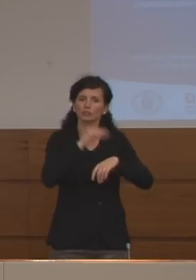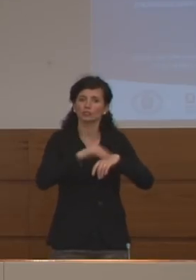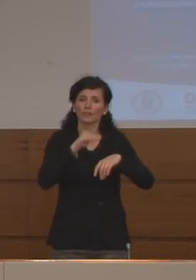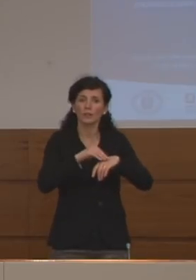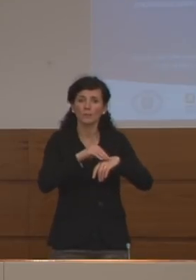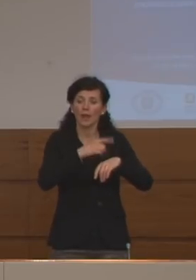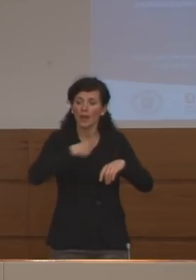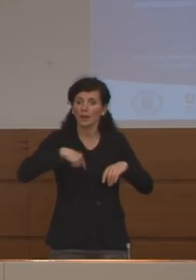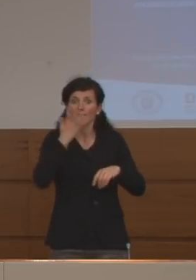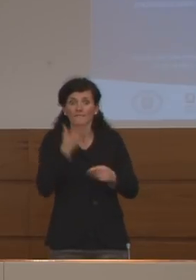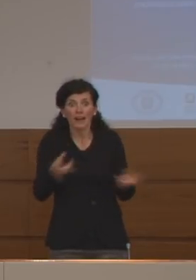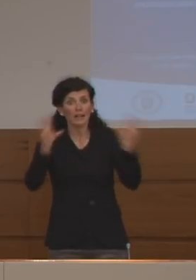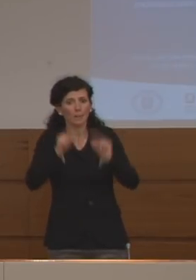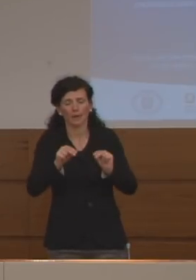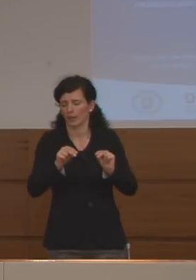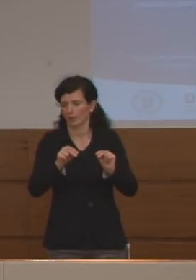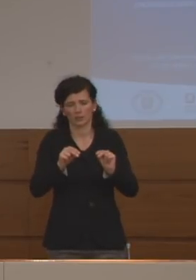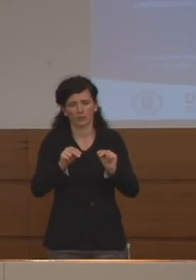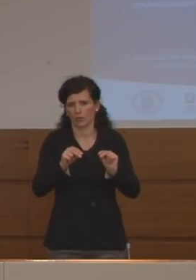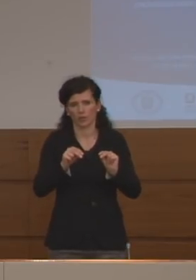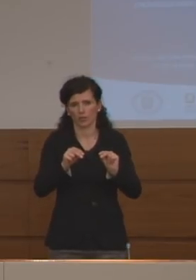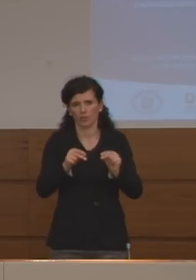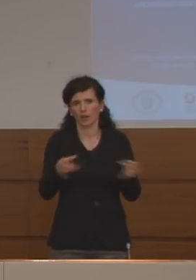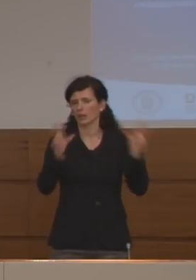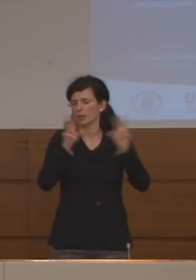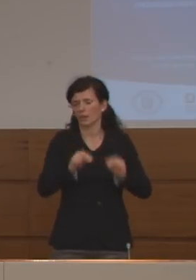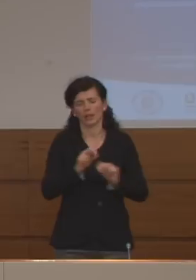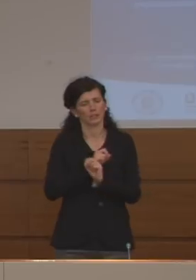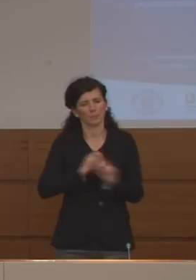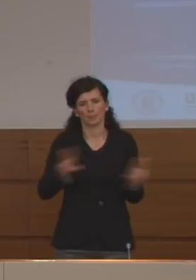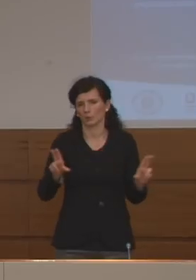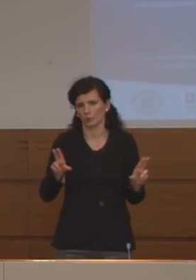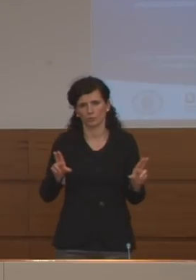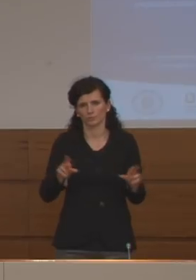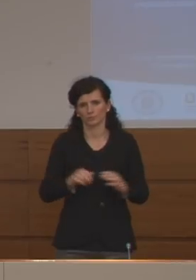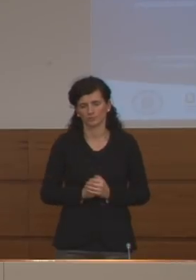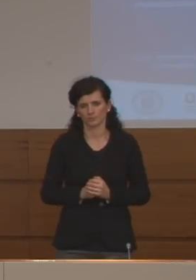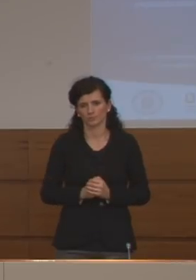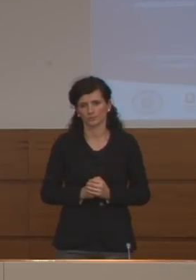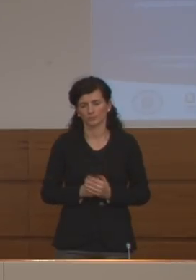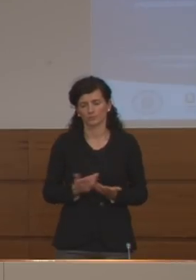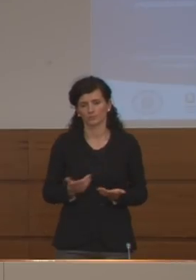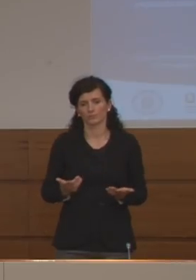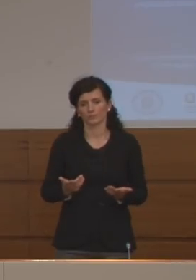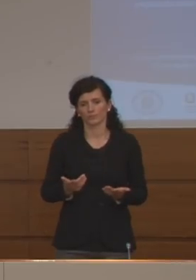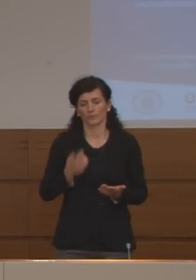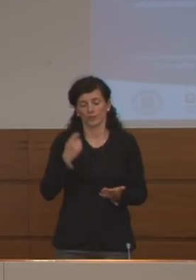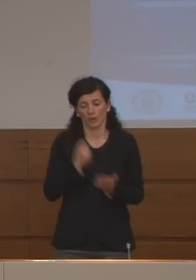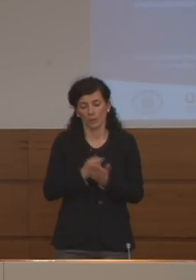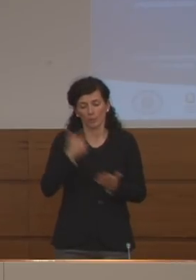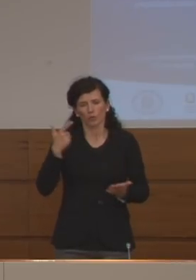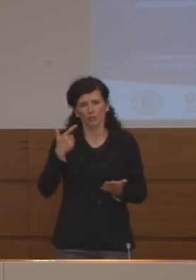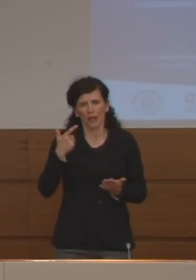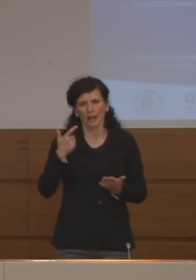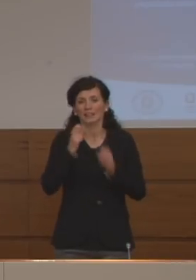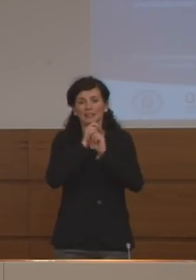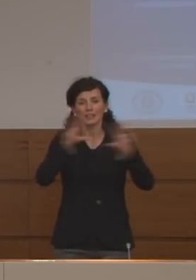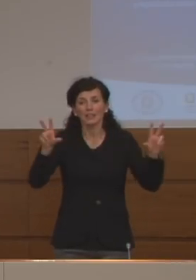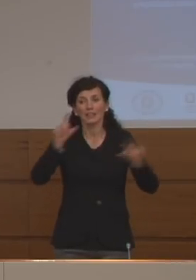Ma quello che è importante dire a tutto il paese, a tutti gli infermieri, a tutti i